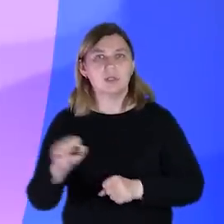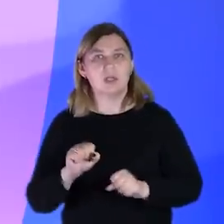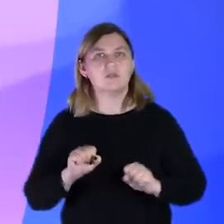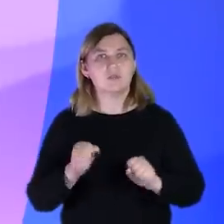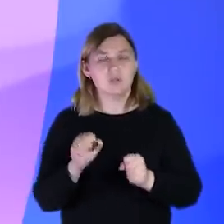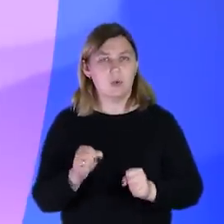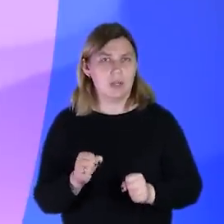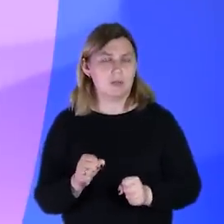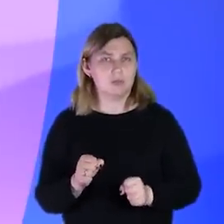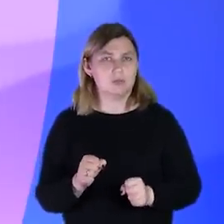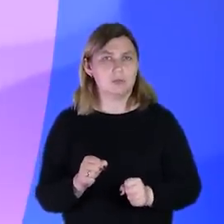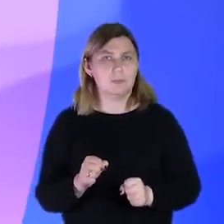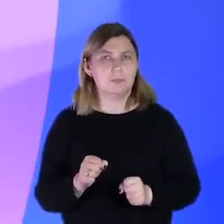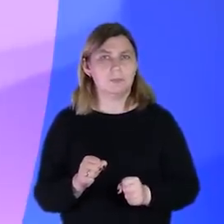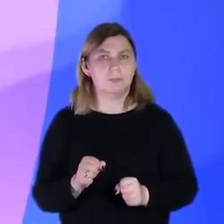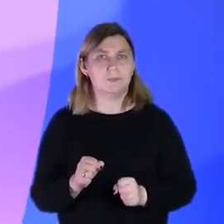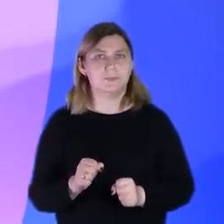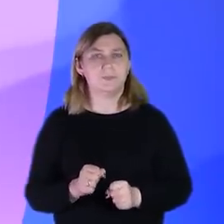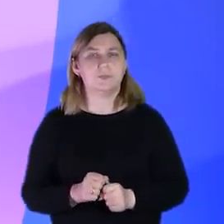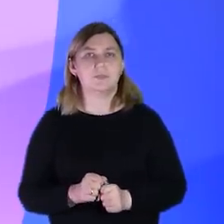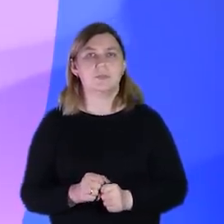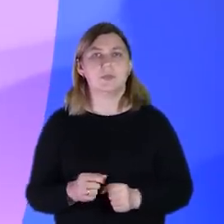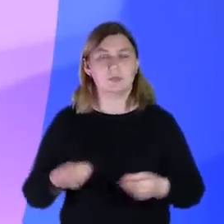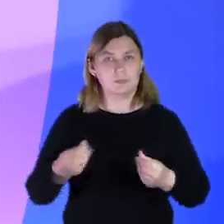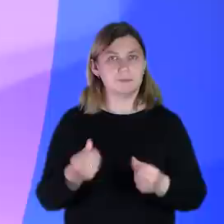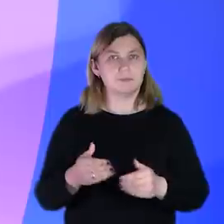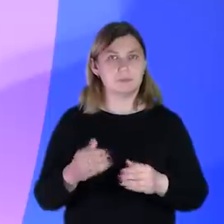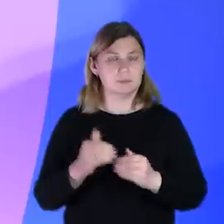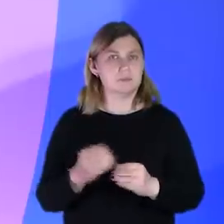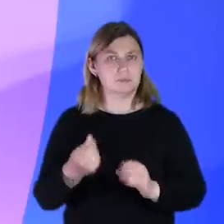niezwykle finansowo wysoko opłacalną,